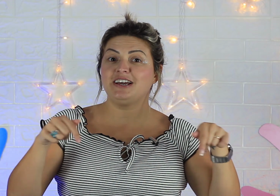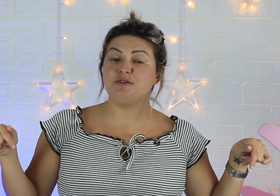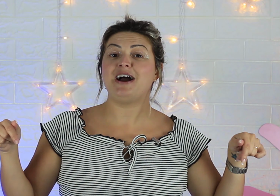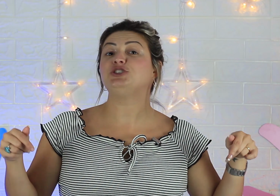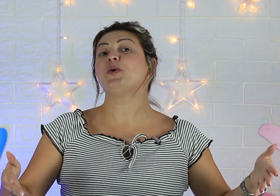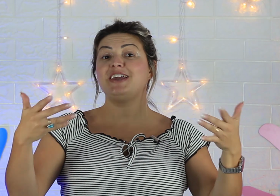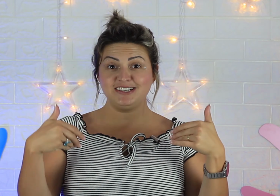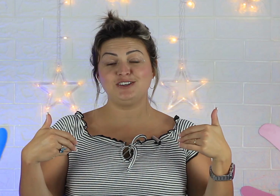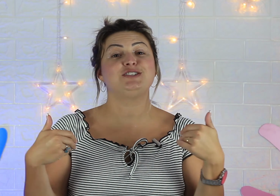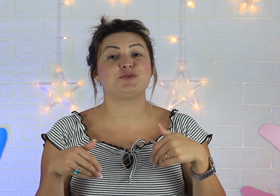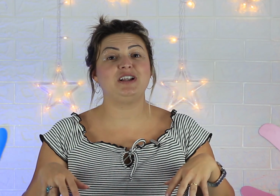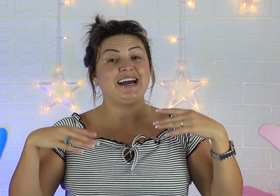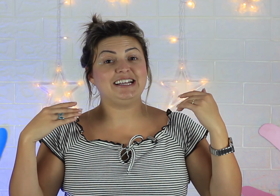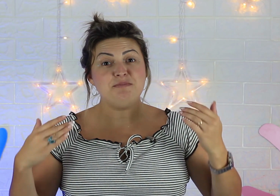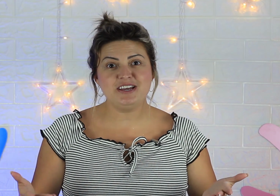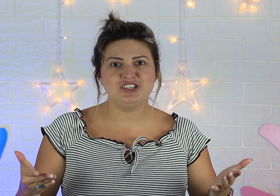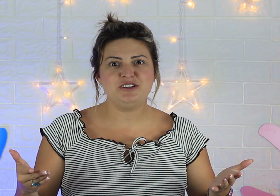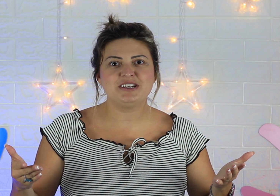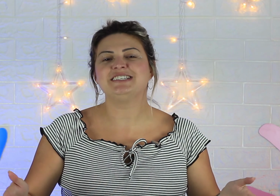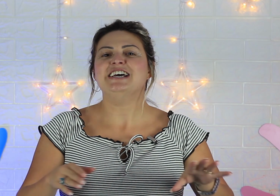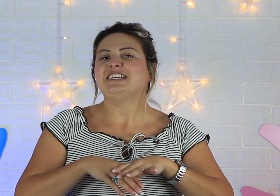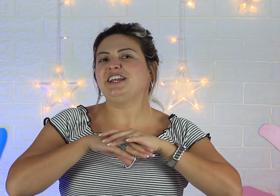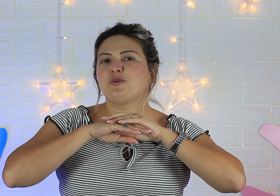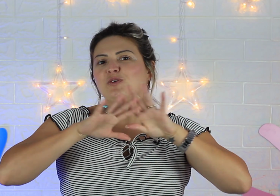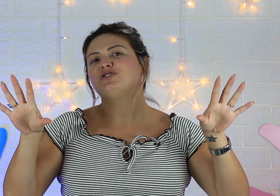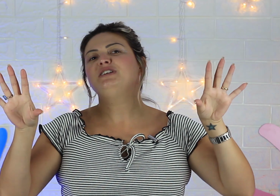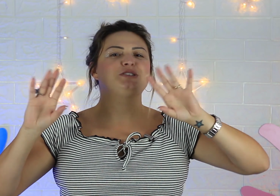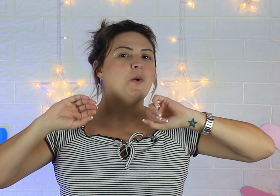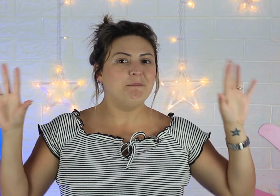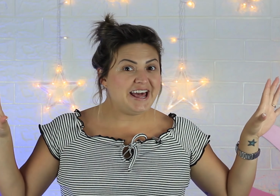no link aqui embaixo e conheça nossa escola da academia de libras que tem curso de libras